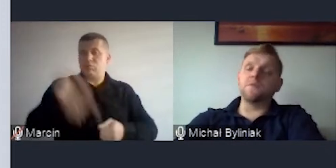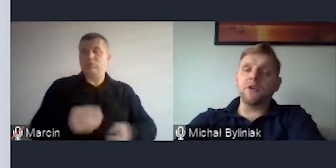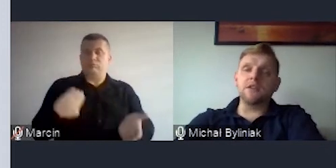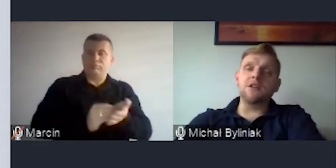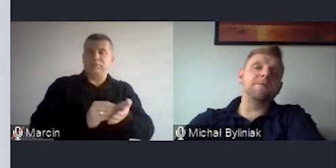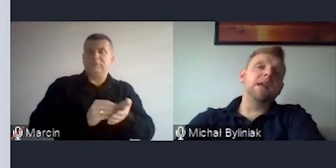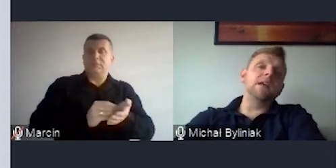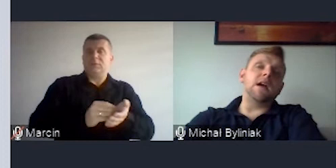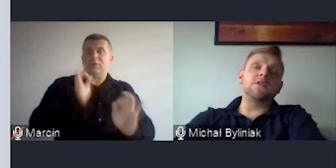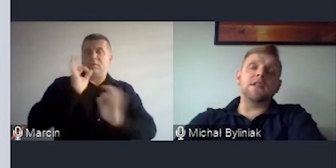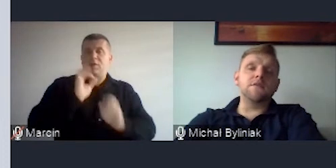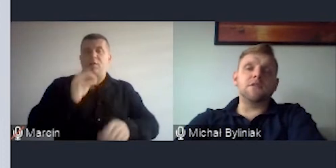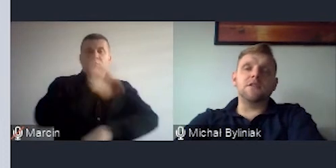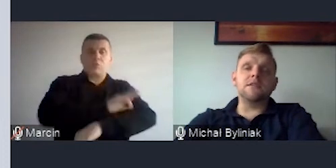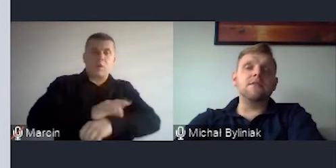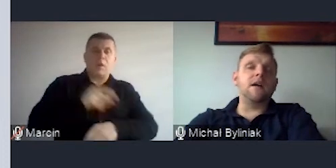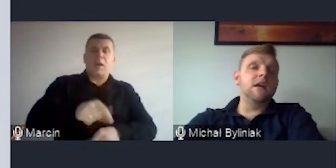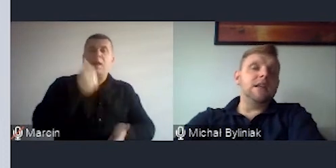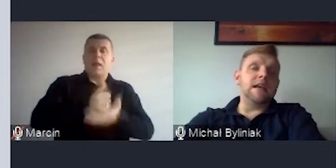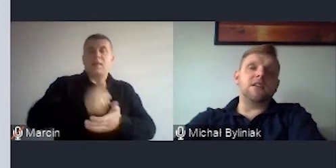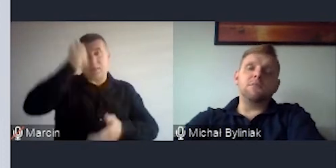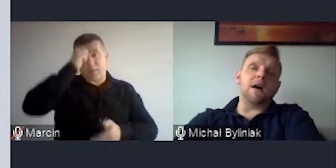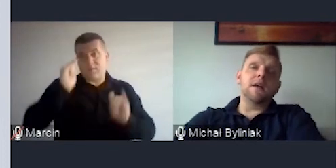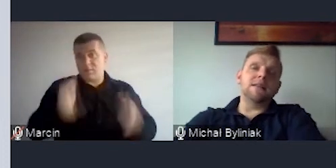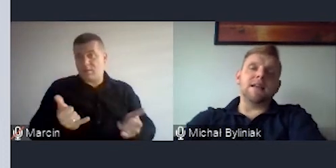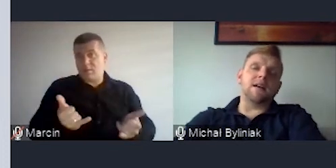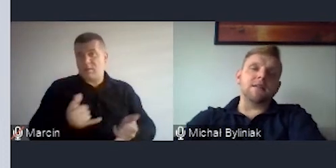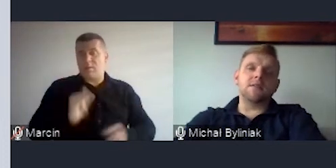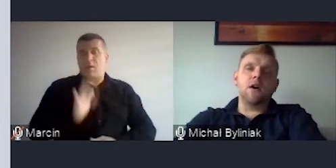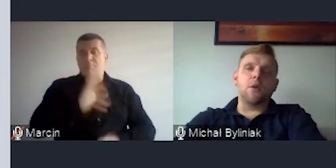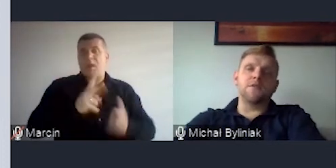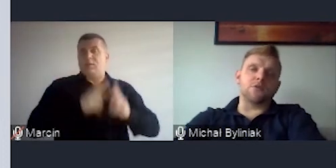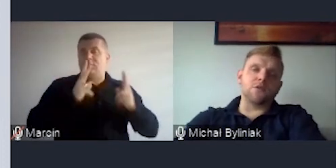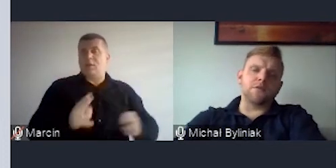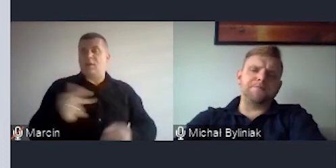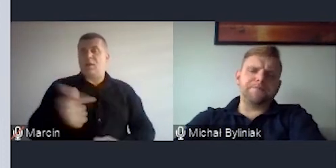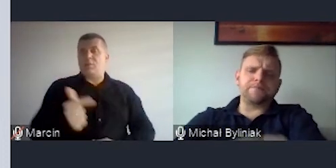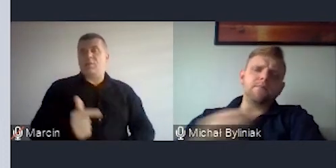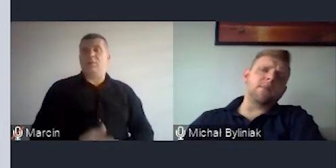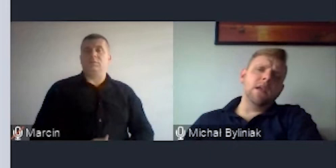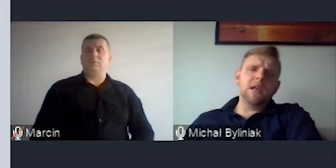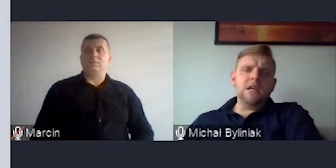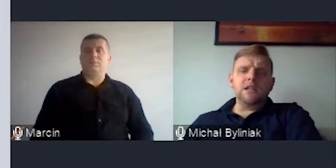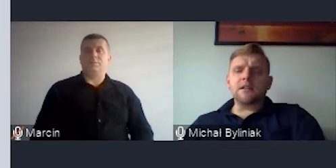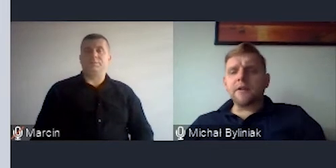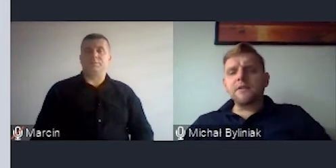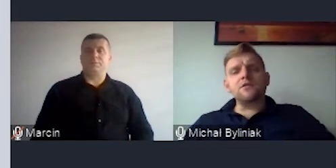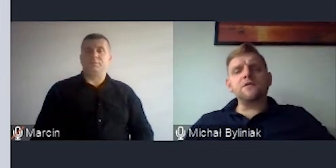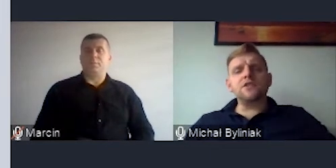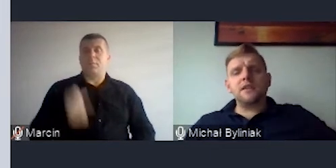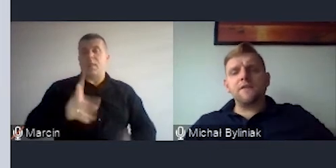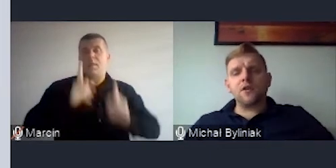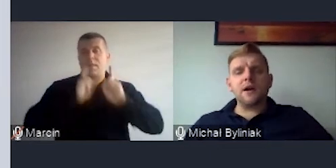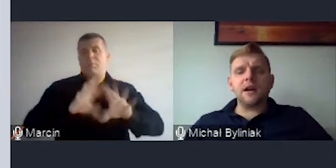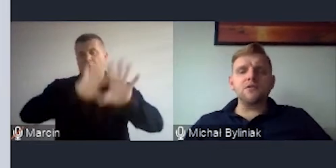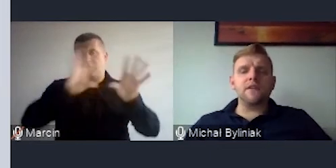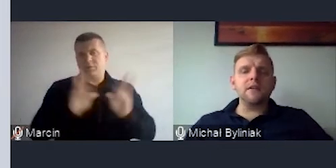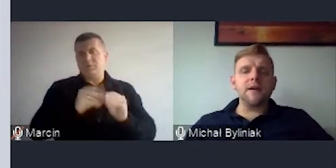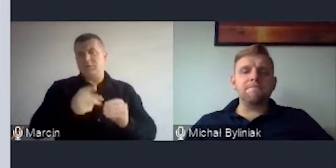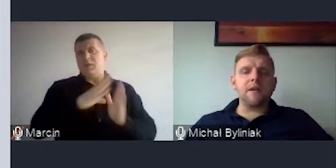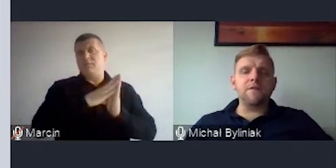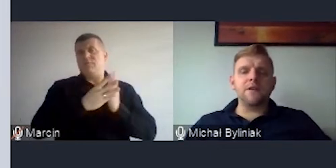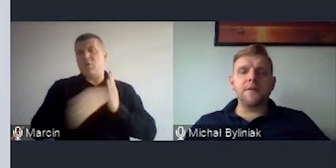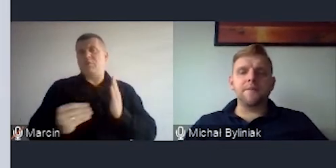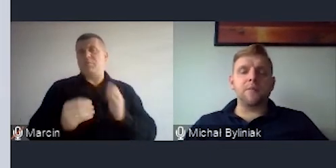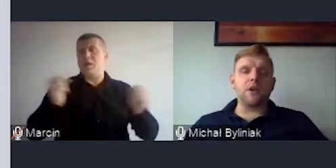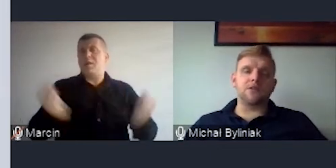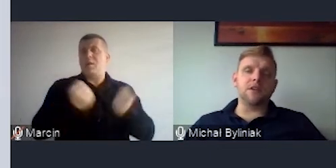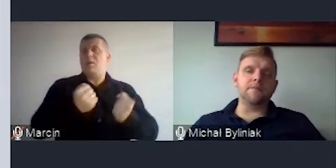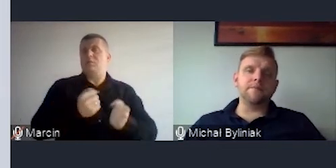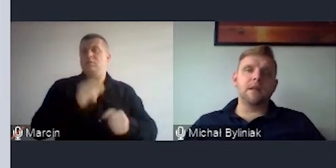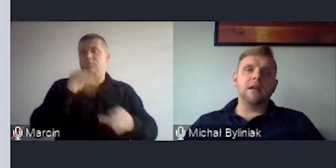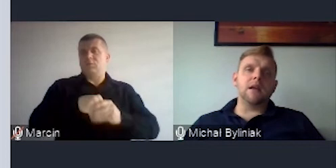że to w projekcie jak to stanowisko się nazywa, jaki ma zakres obowiązków. I tak naprawę to są wszystkie formy angażowania w projekcie.